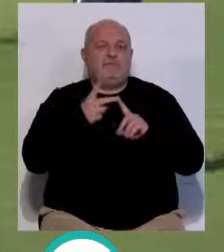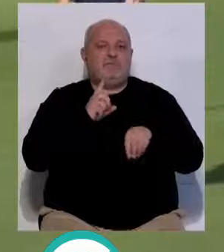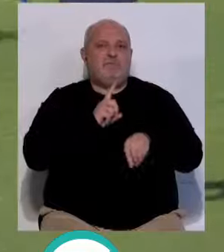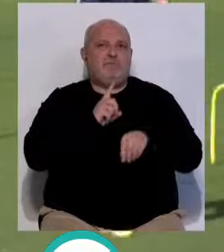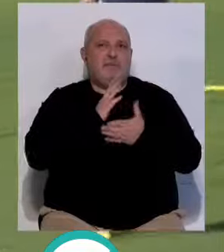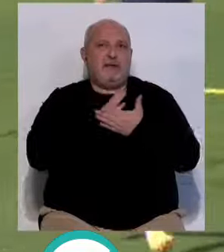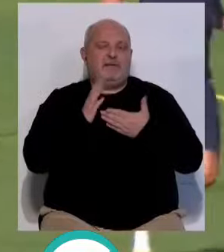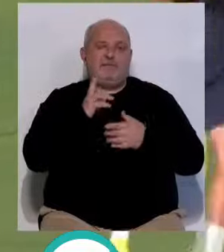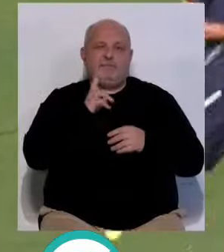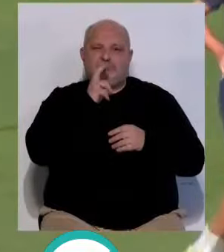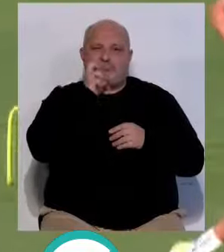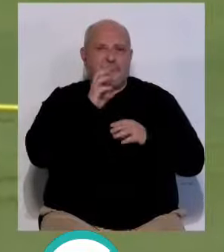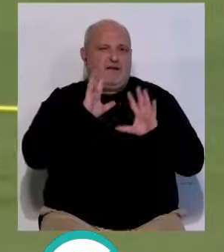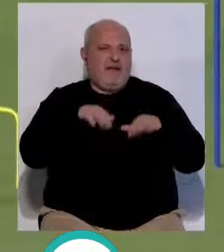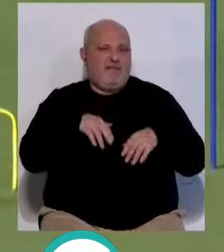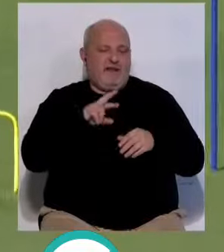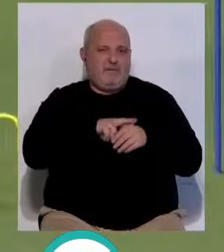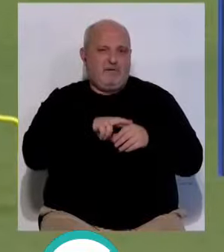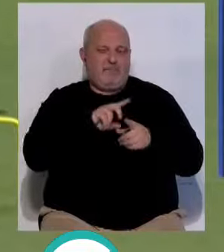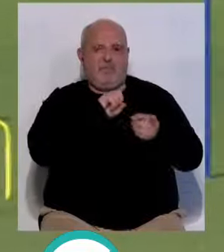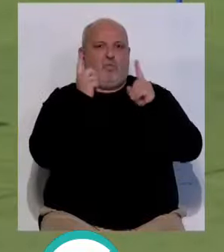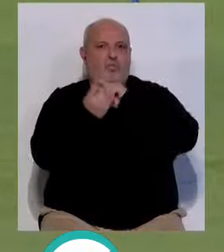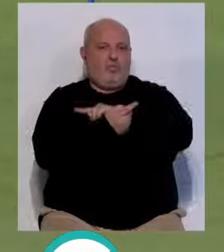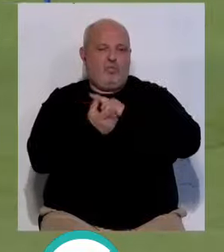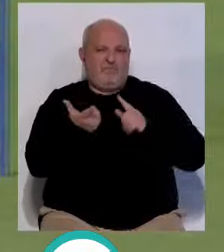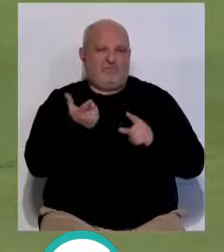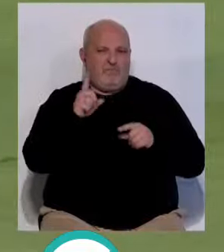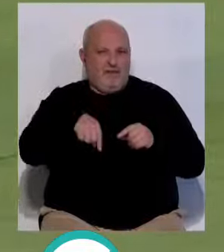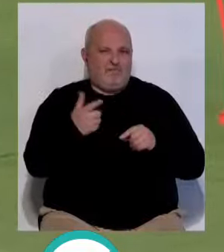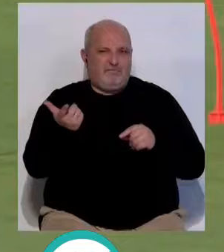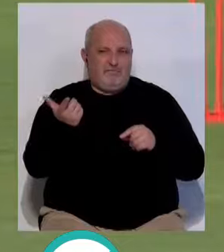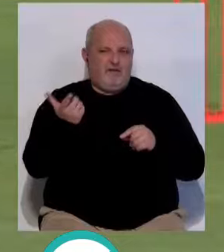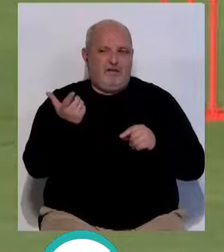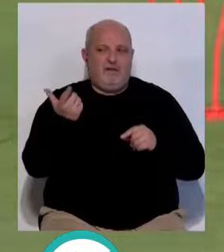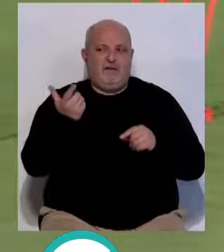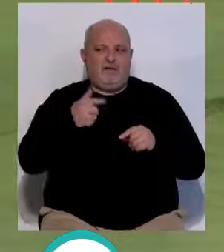desastre que la diferencia de rendimiento en en los primeros y de resultad Y los segundos